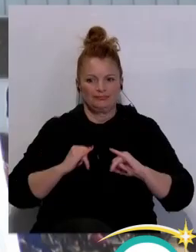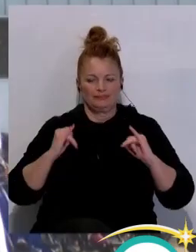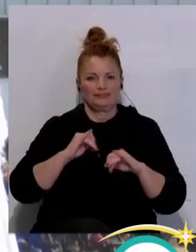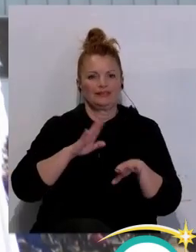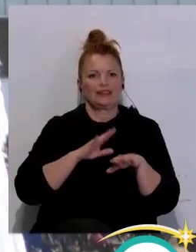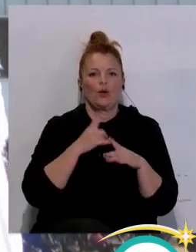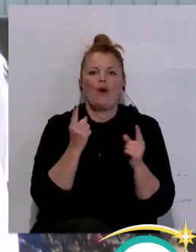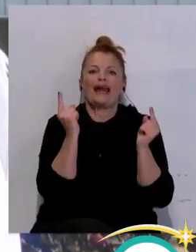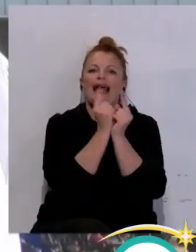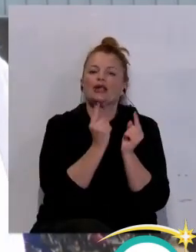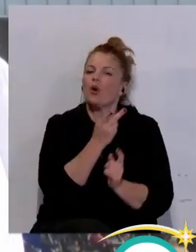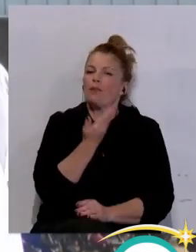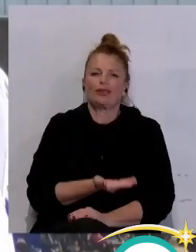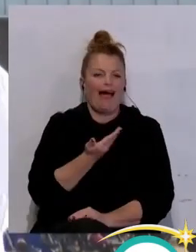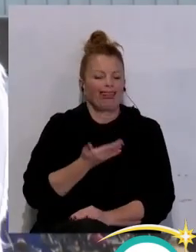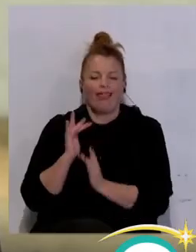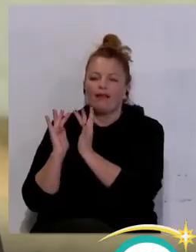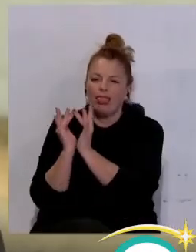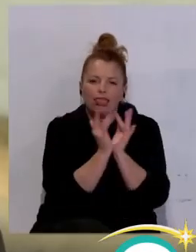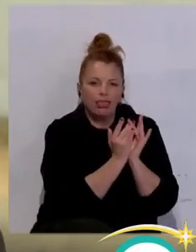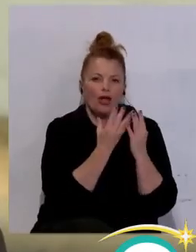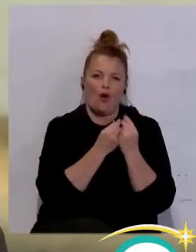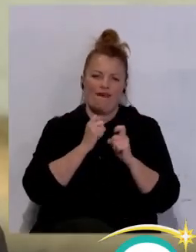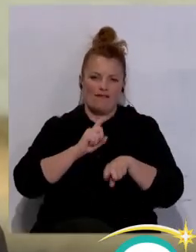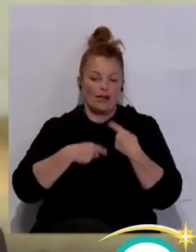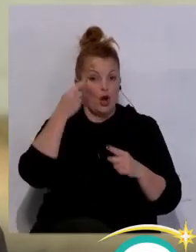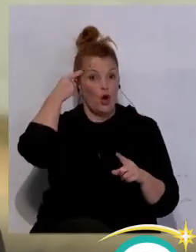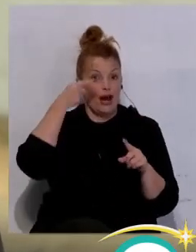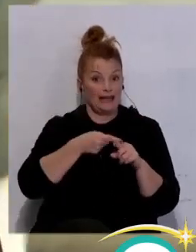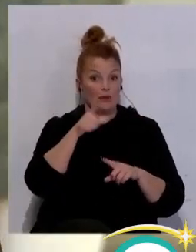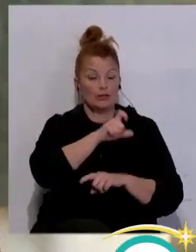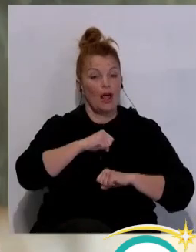ratito que hemos echado con ellos y con la familia el objetivo es que los mayores que habitan en la